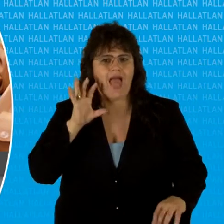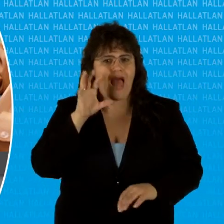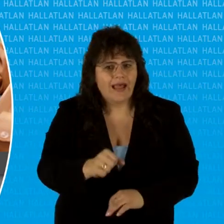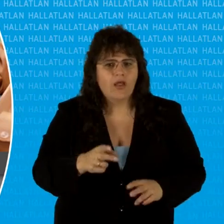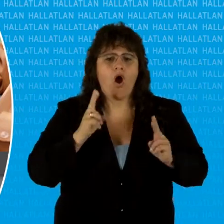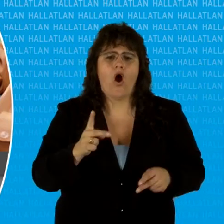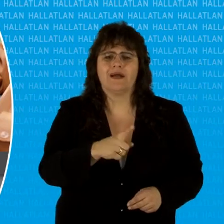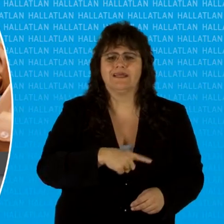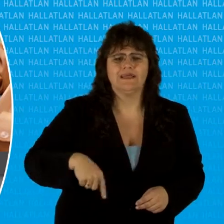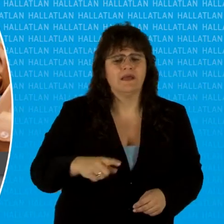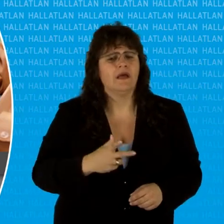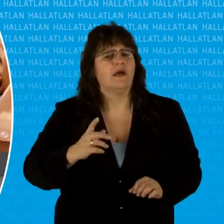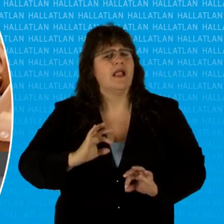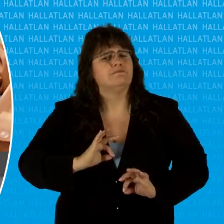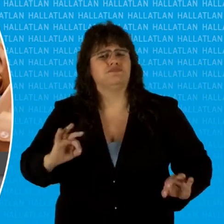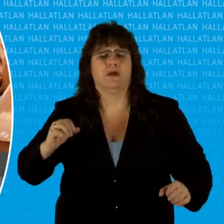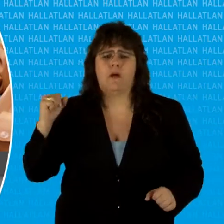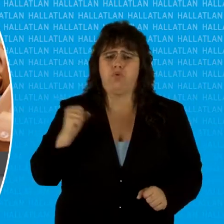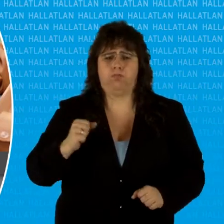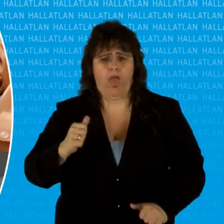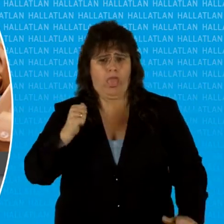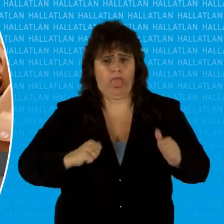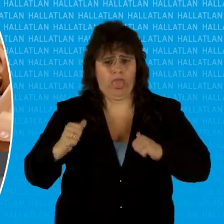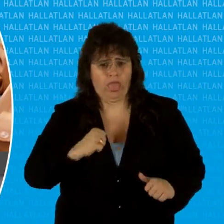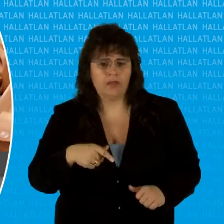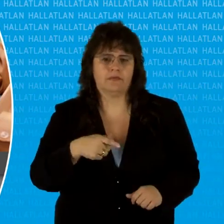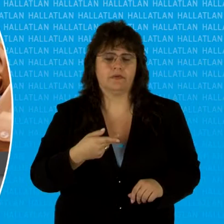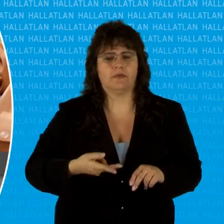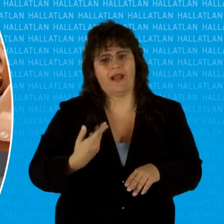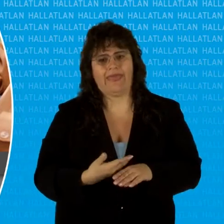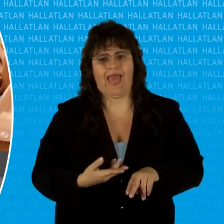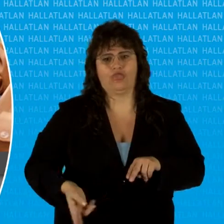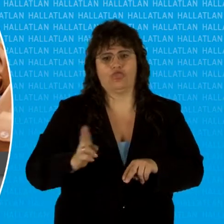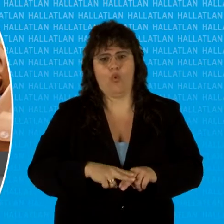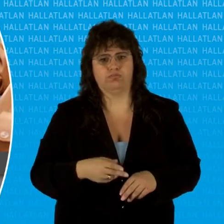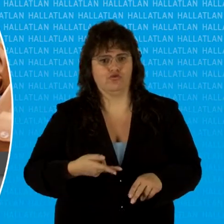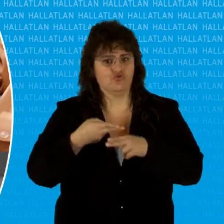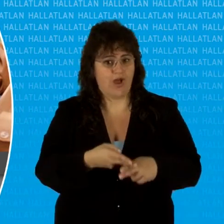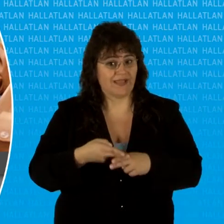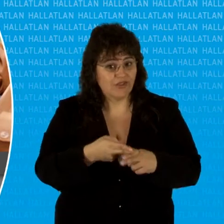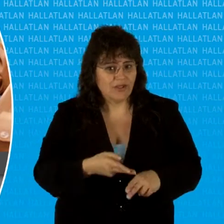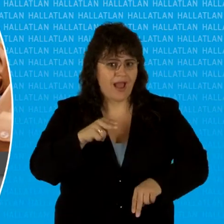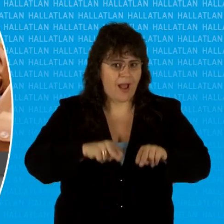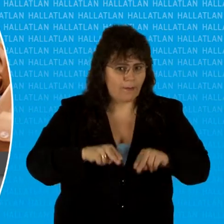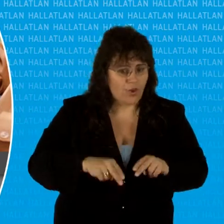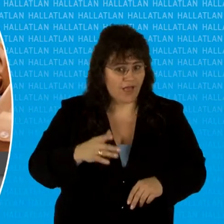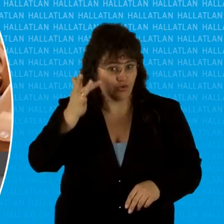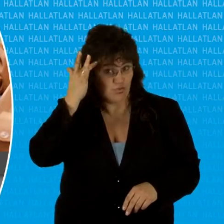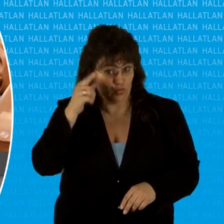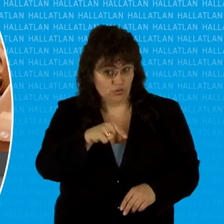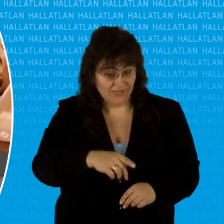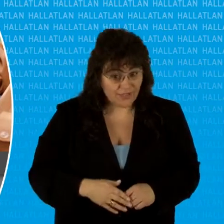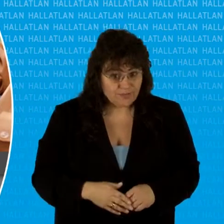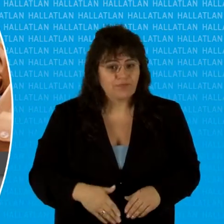hogy a legrászorultabbak kapjanak segítséget, ápolást és gondozást.